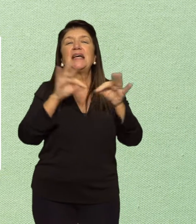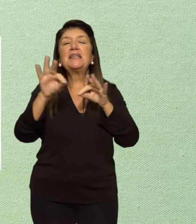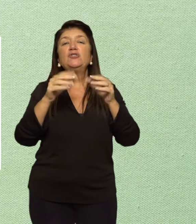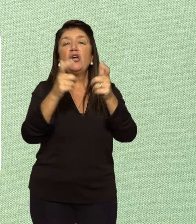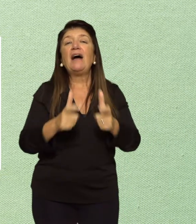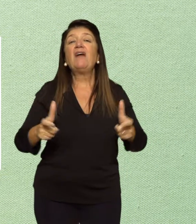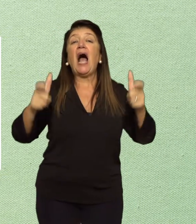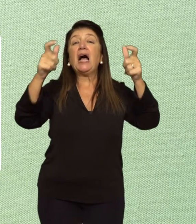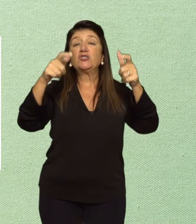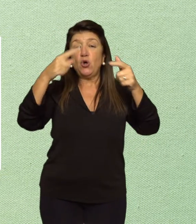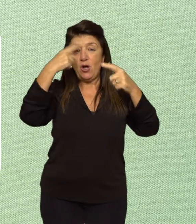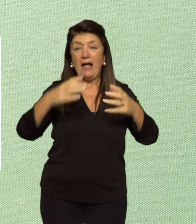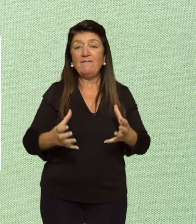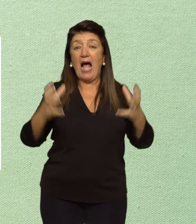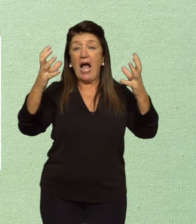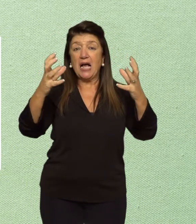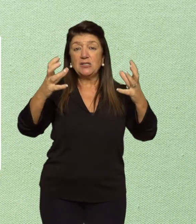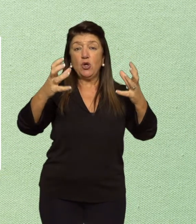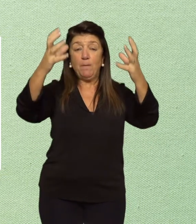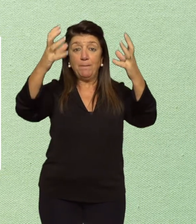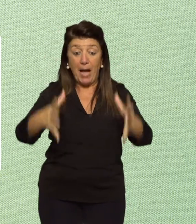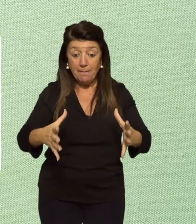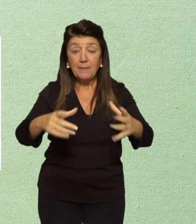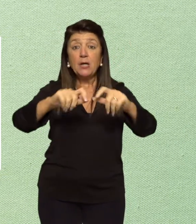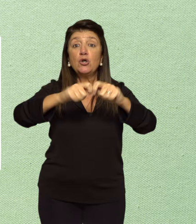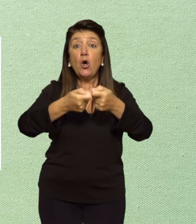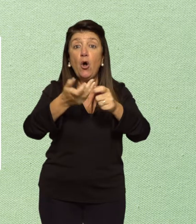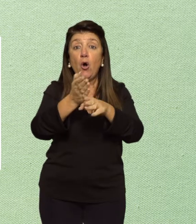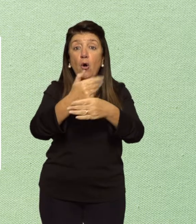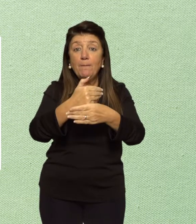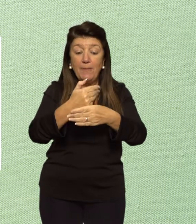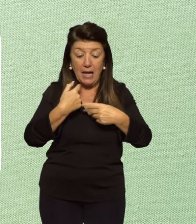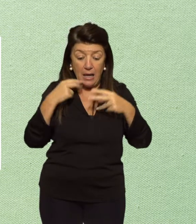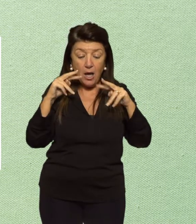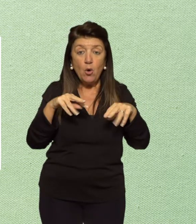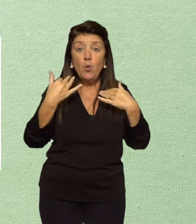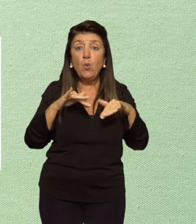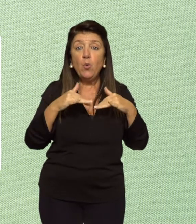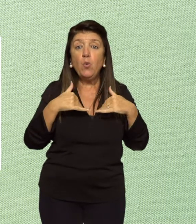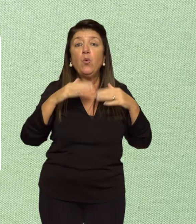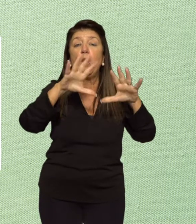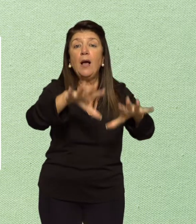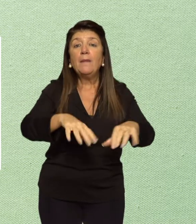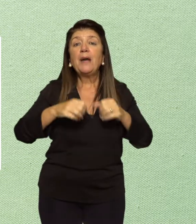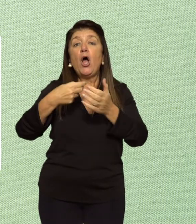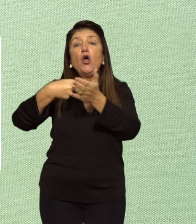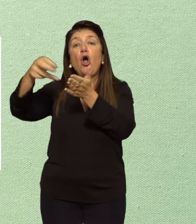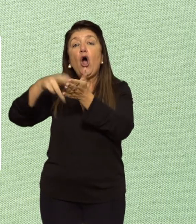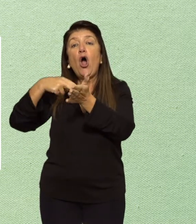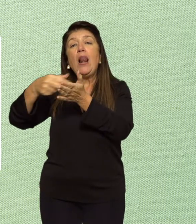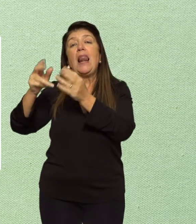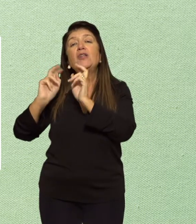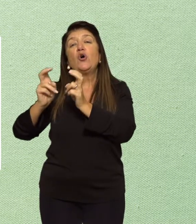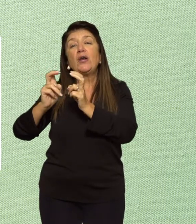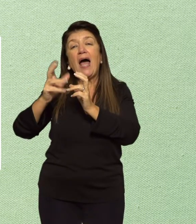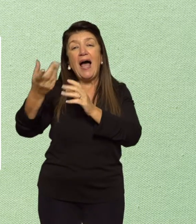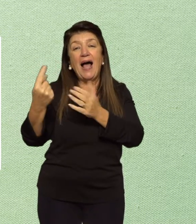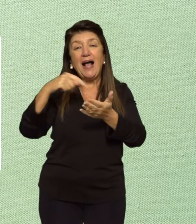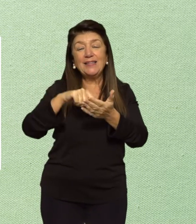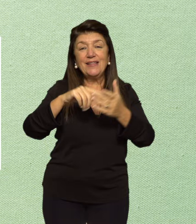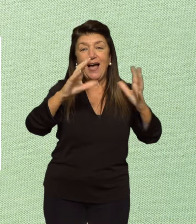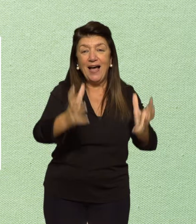piedi con una colla comunque dorata. Quindi c'è una rinascita o comunque un ricostruirsi in maniera